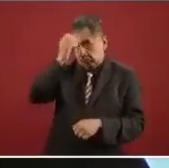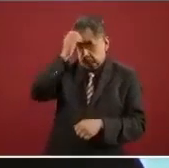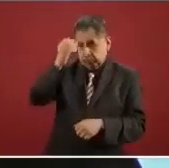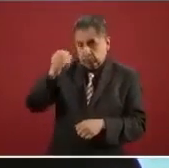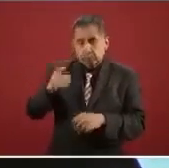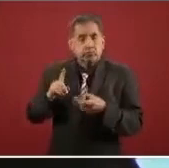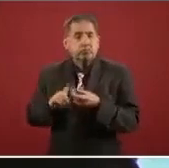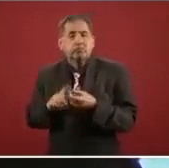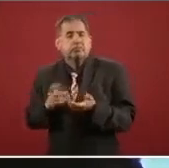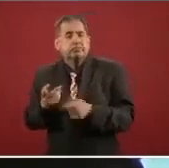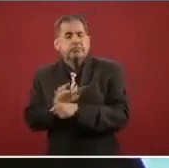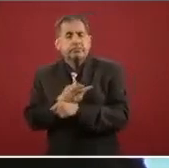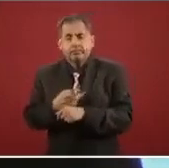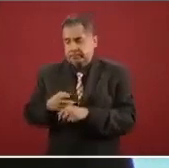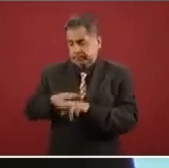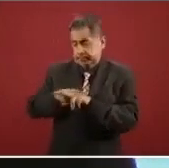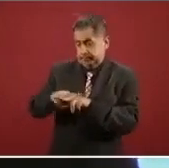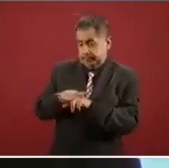por donde pasa el trazo de este tren.